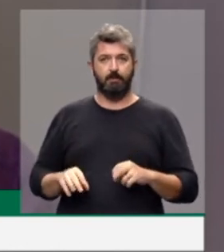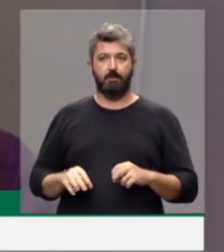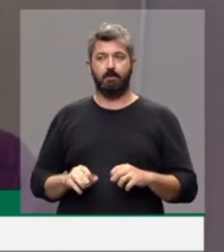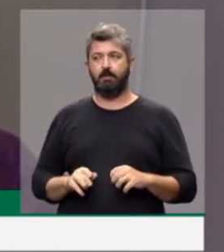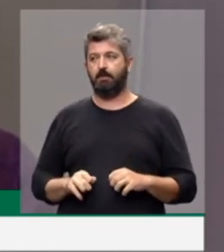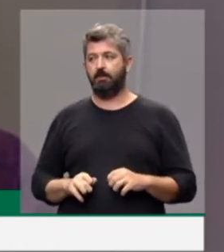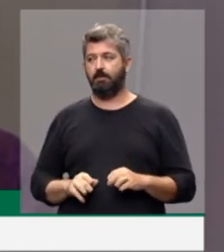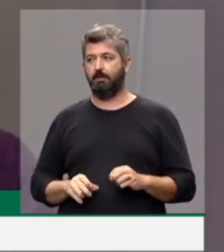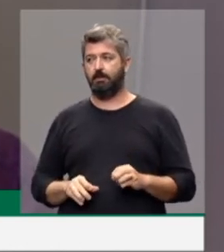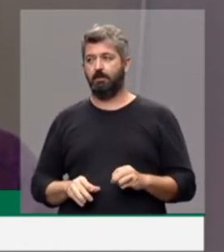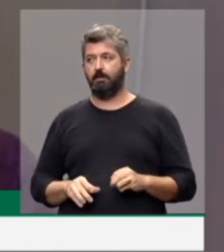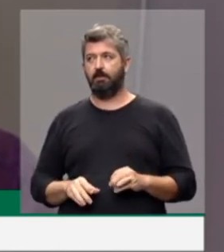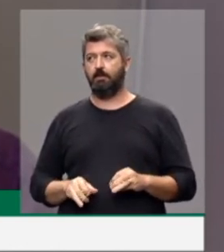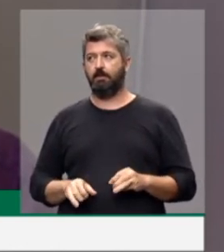POSSIBILIDADE DE PARCERIA